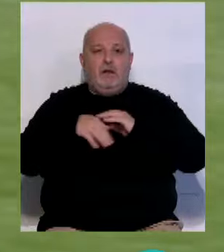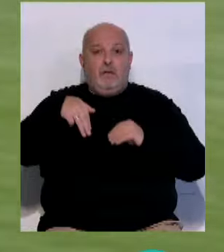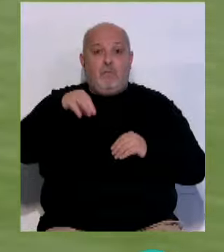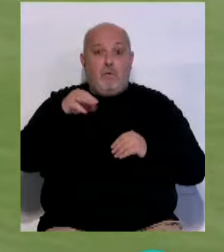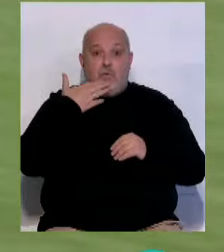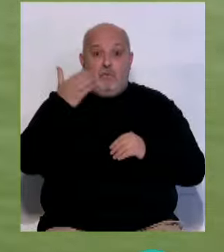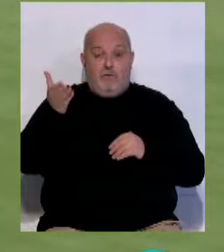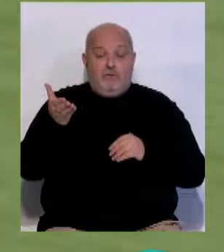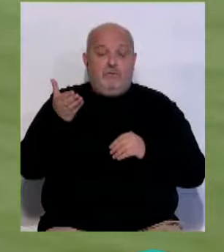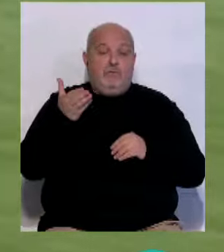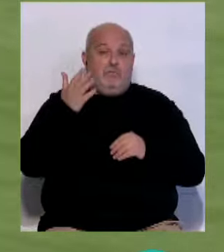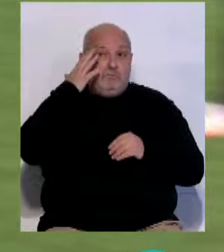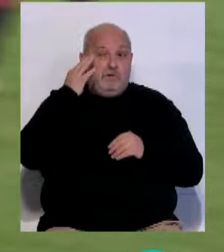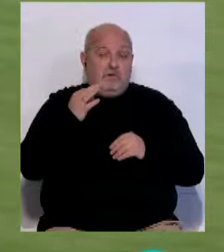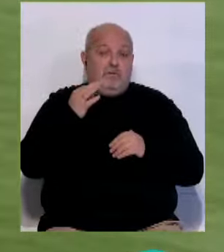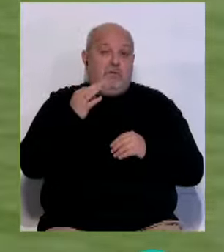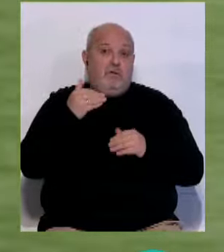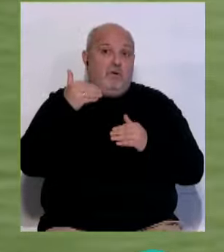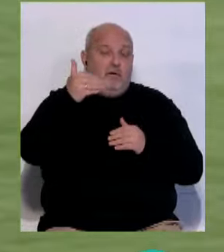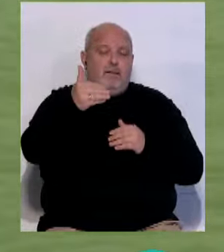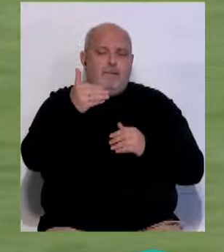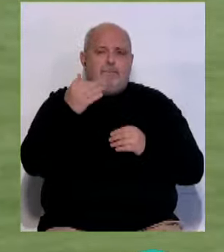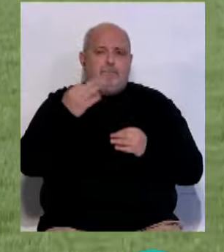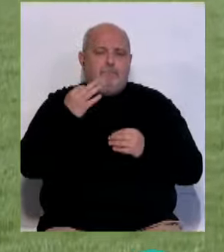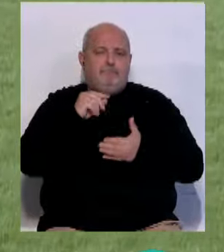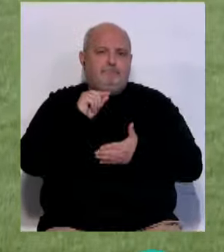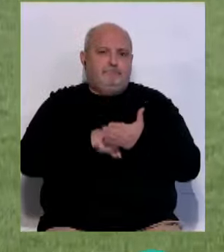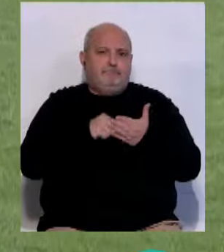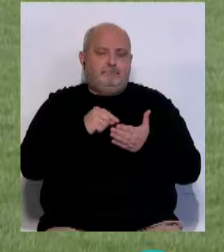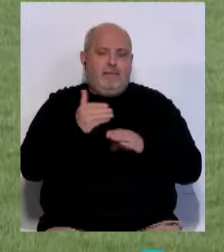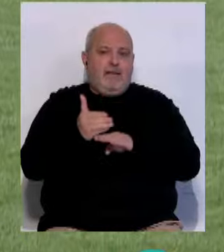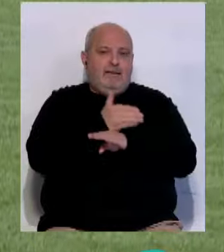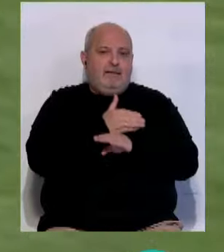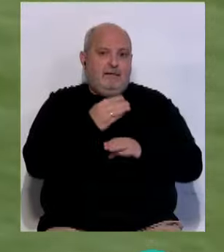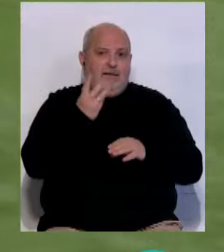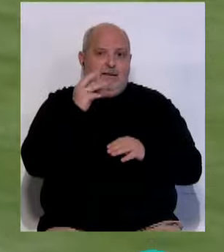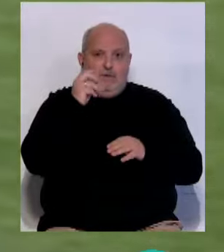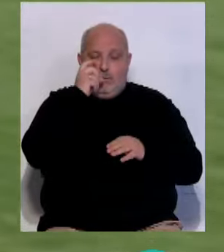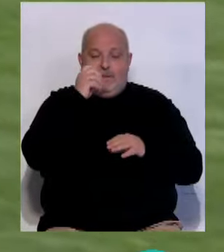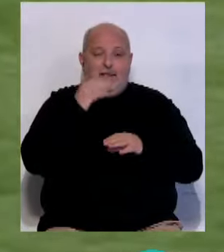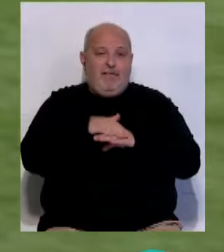futbolista y cree en sus posibilidades a futuro deberá renovarlo antes de de cederlo Este es un